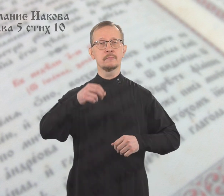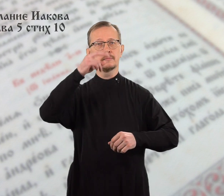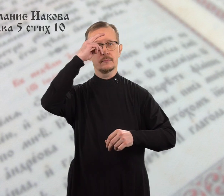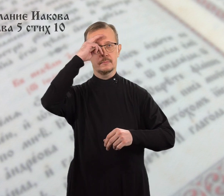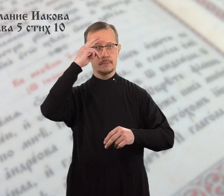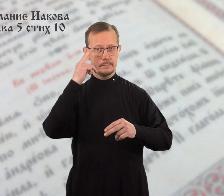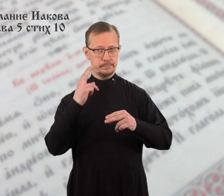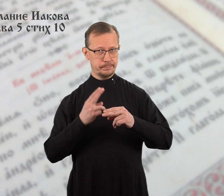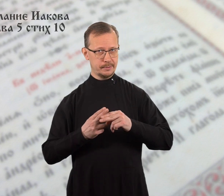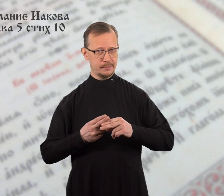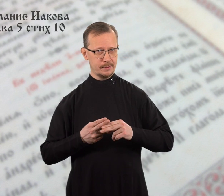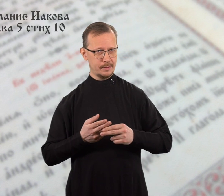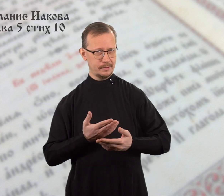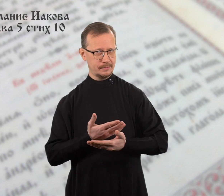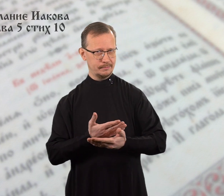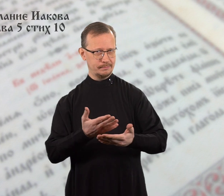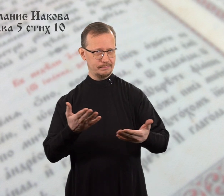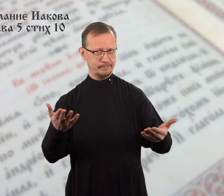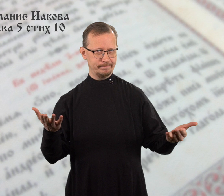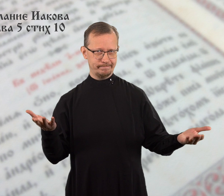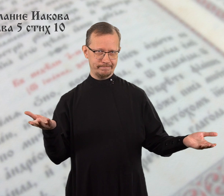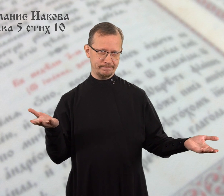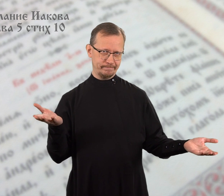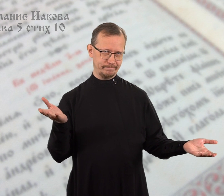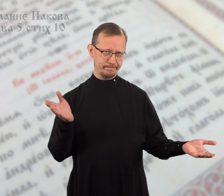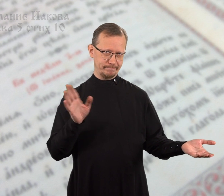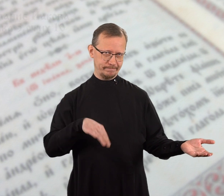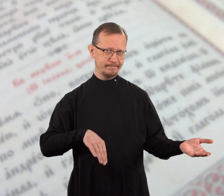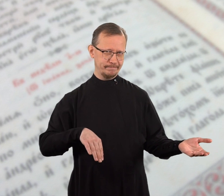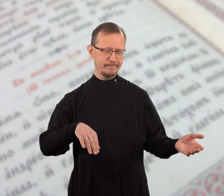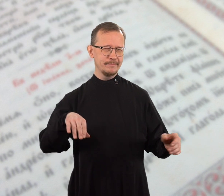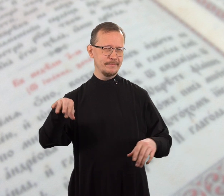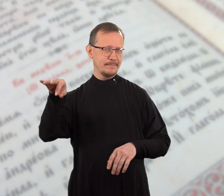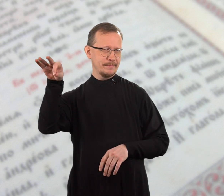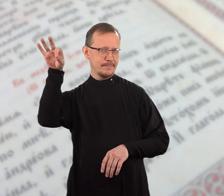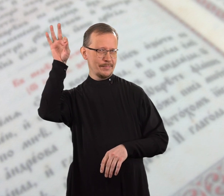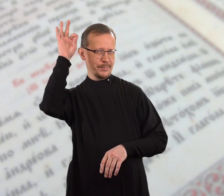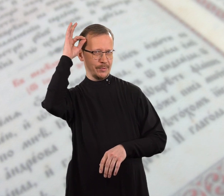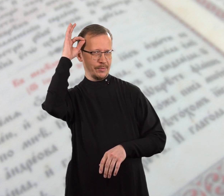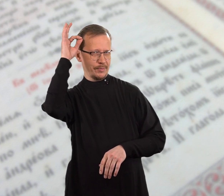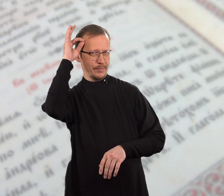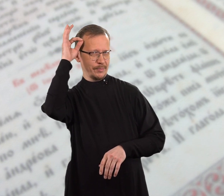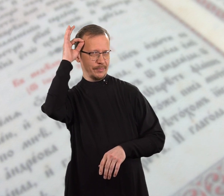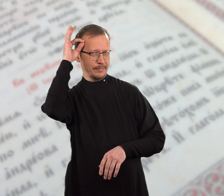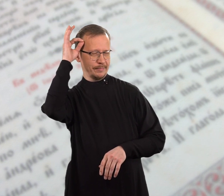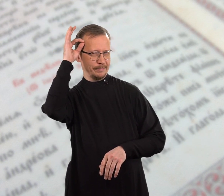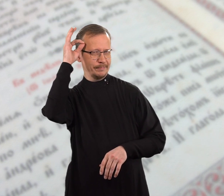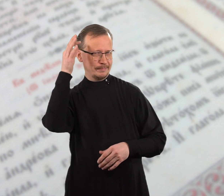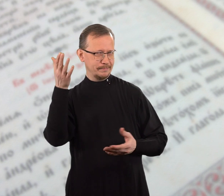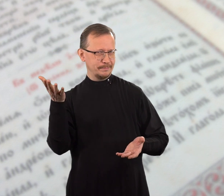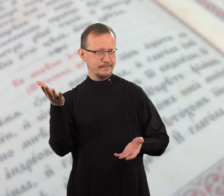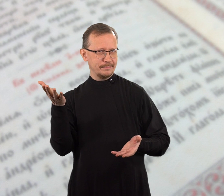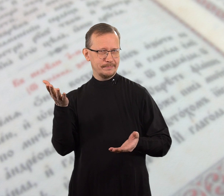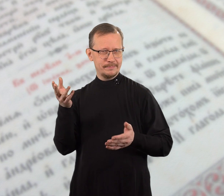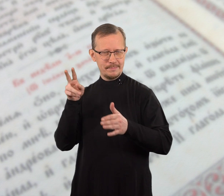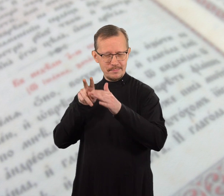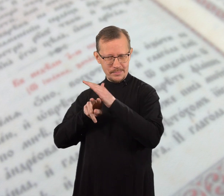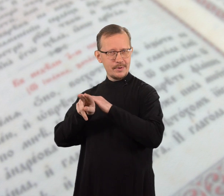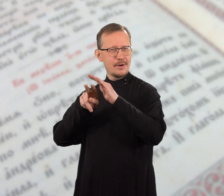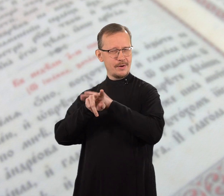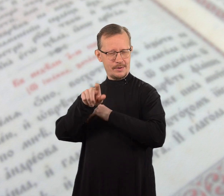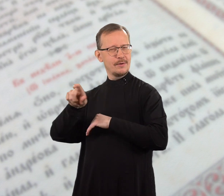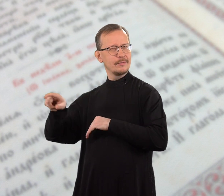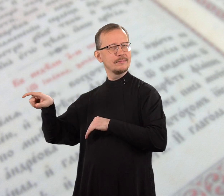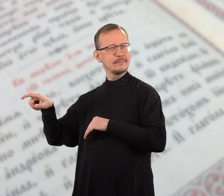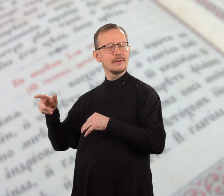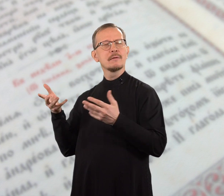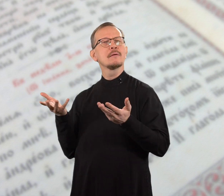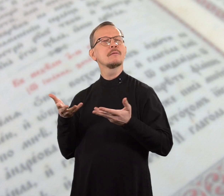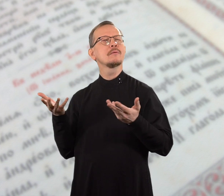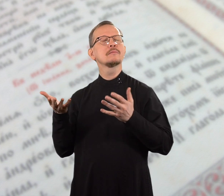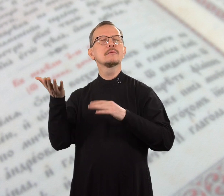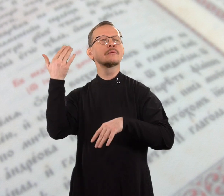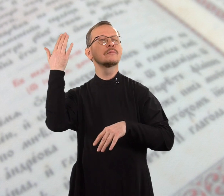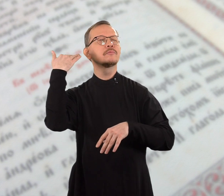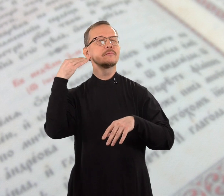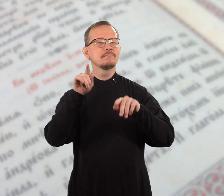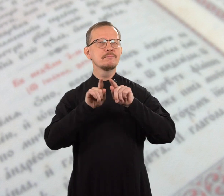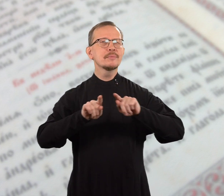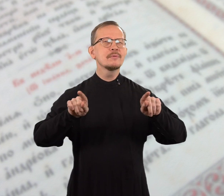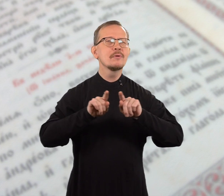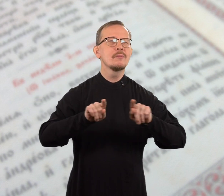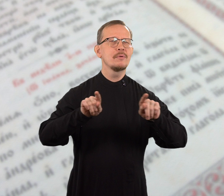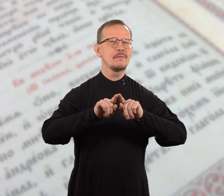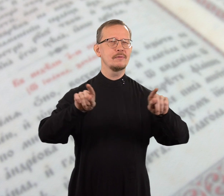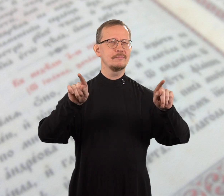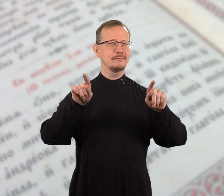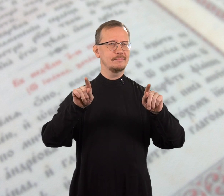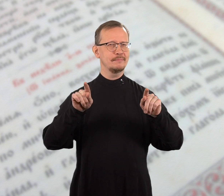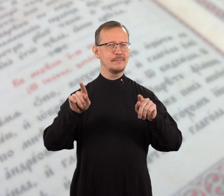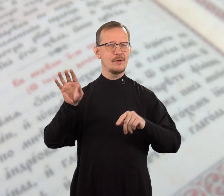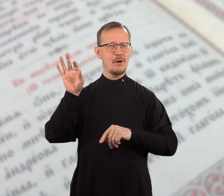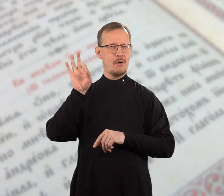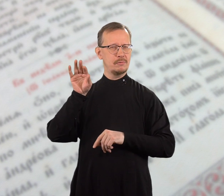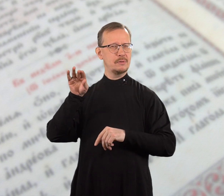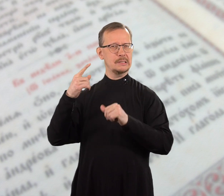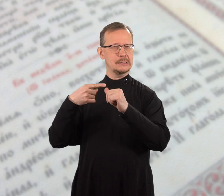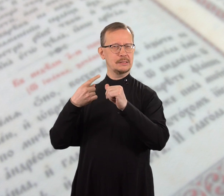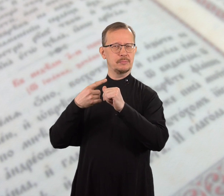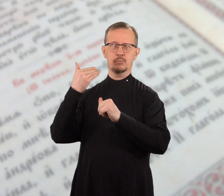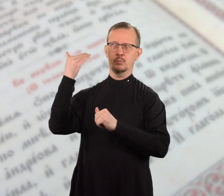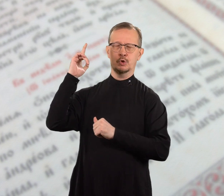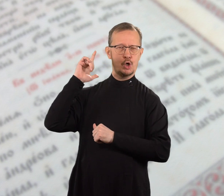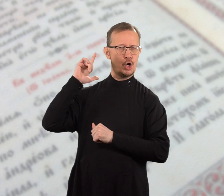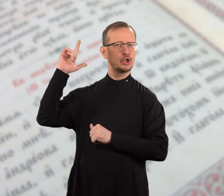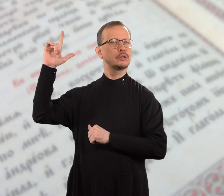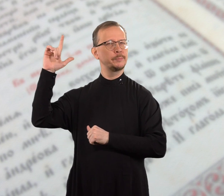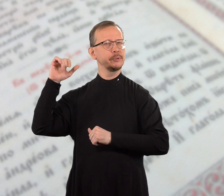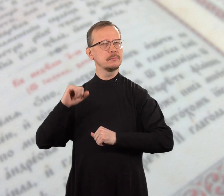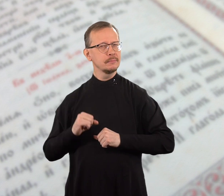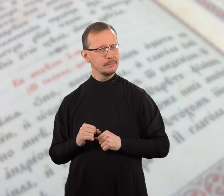Братья, вспомните пророков, которые проповедовали от имени Господа.